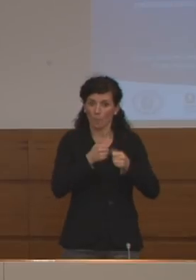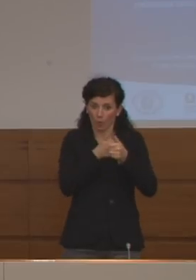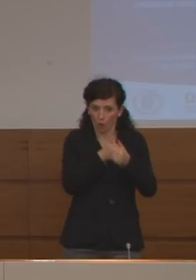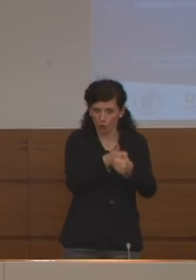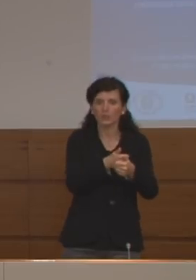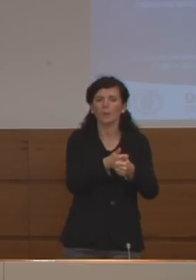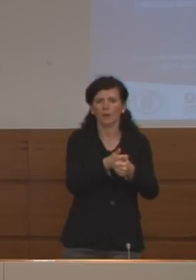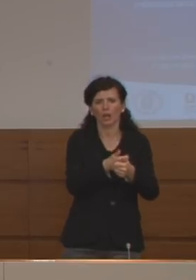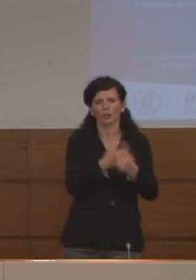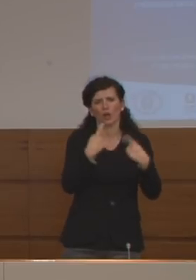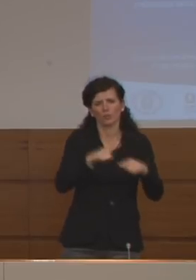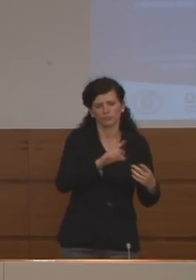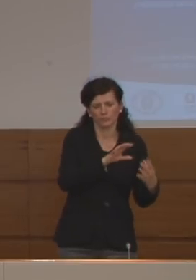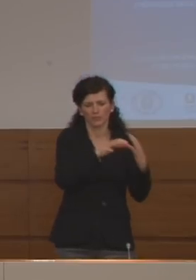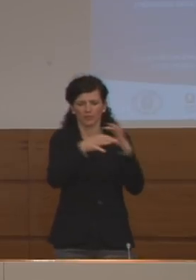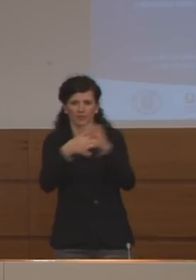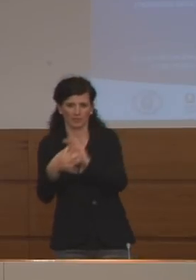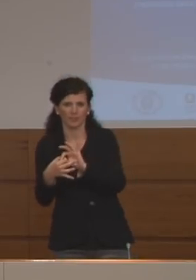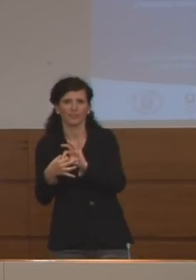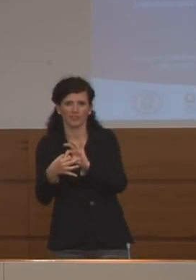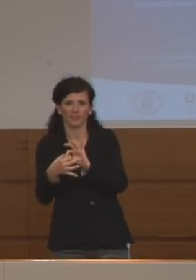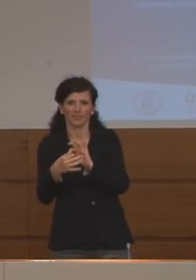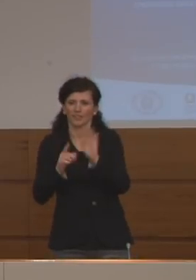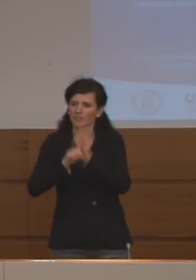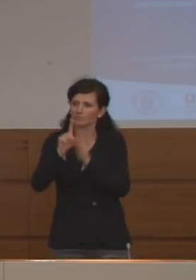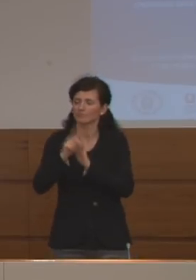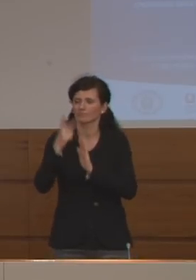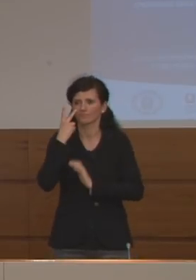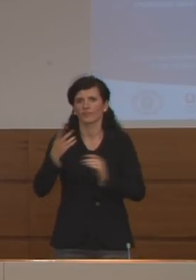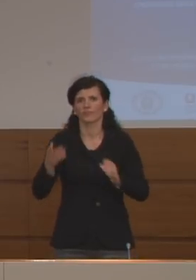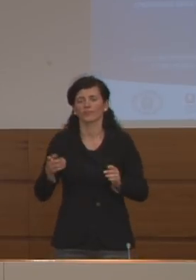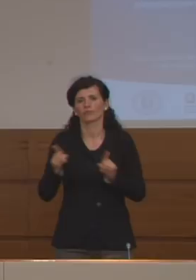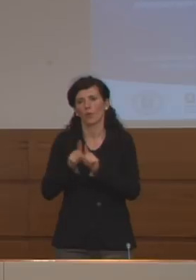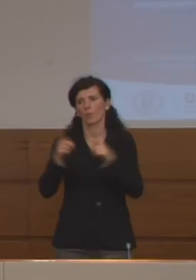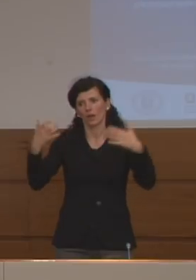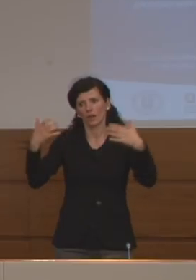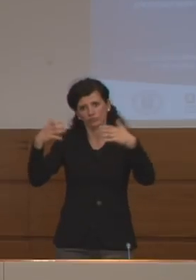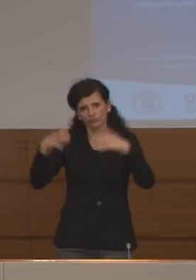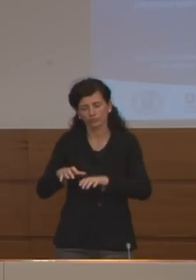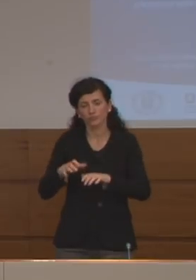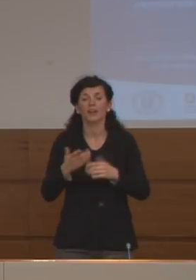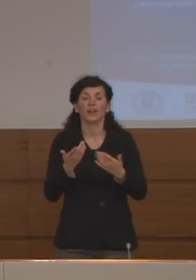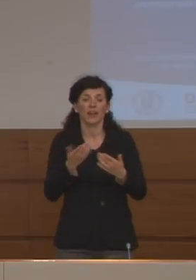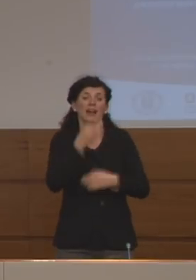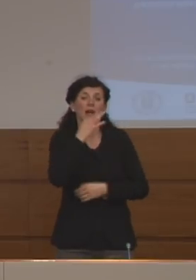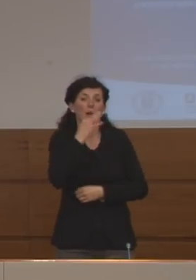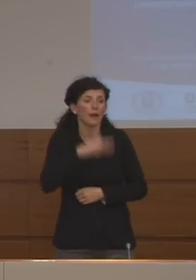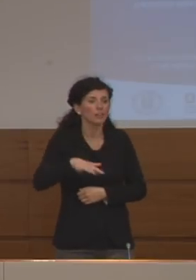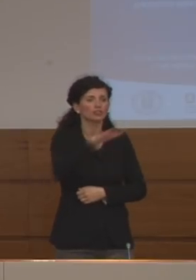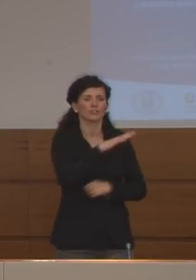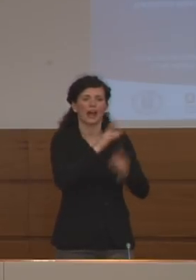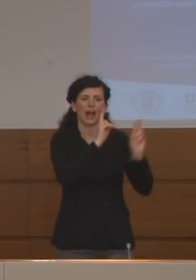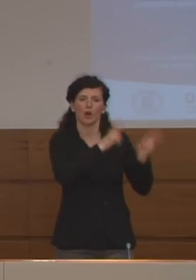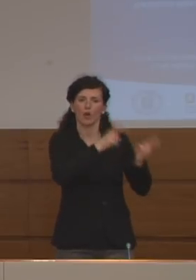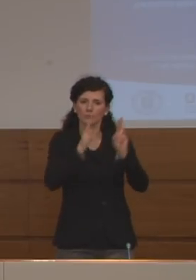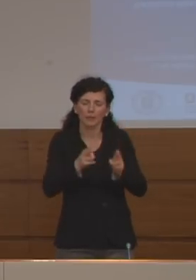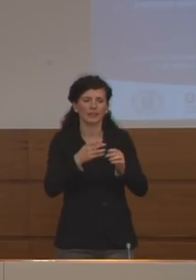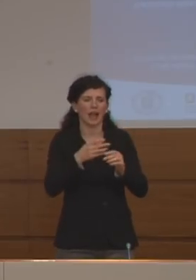capacità di tutto il sistema sanitario nazionale, di aver fatto fronte a una